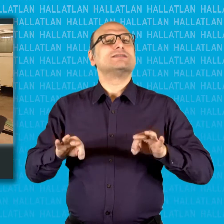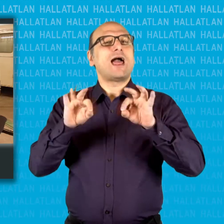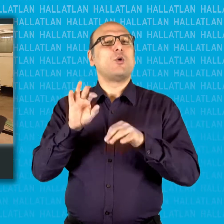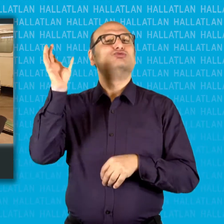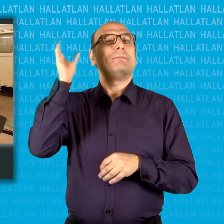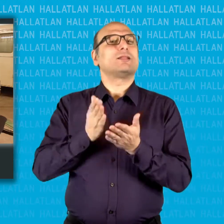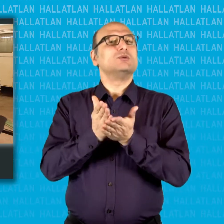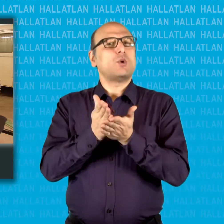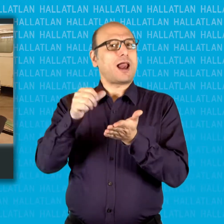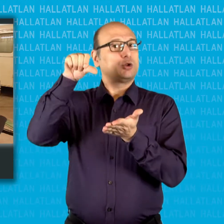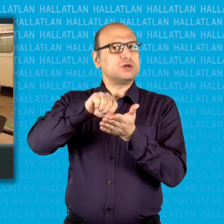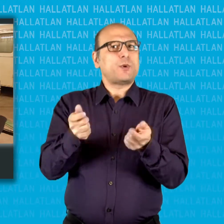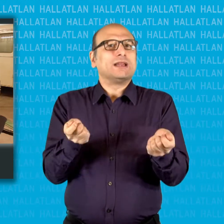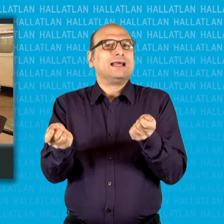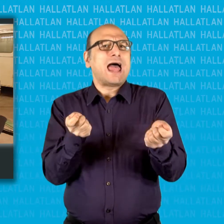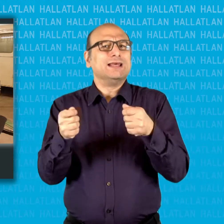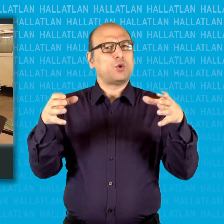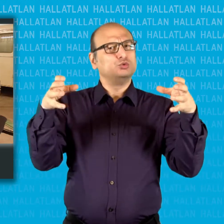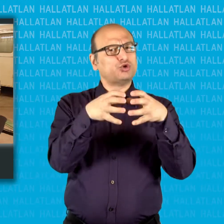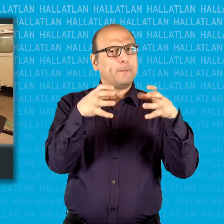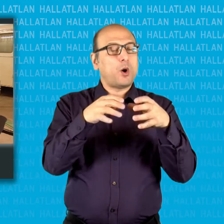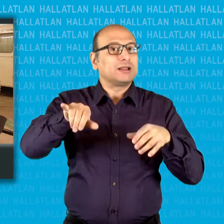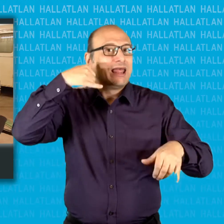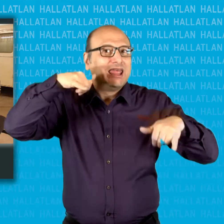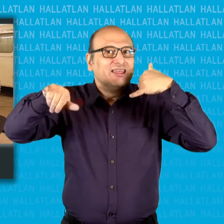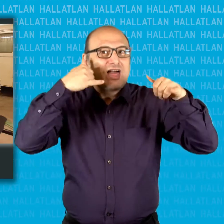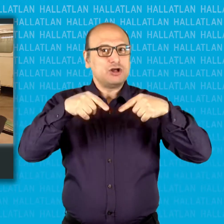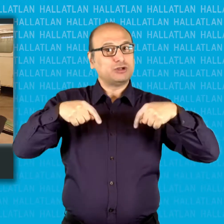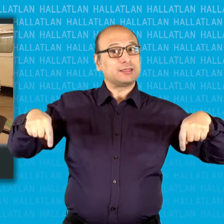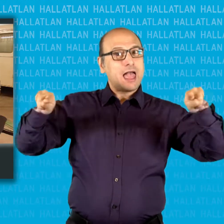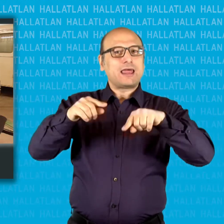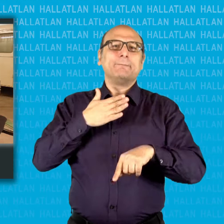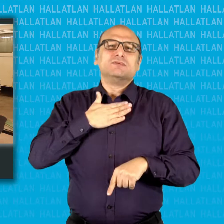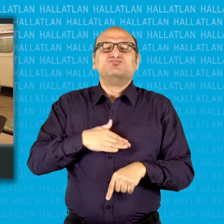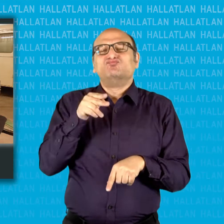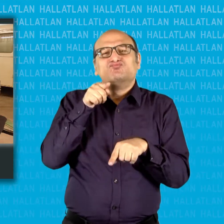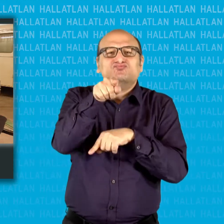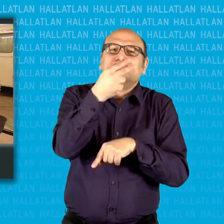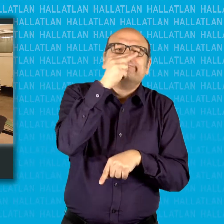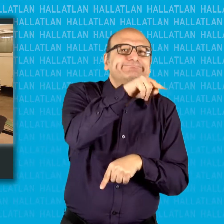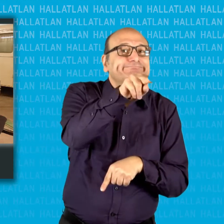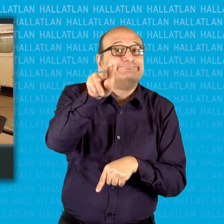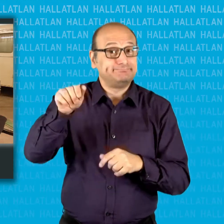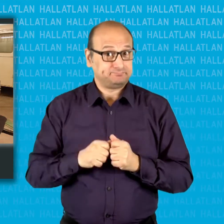Országos Mentőszolgálat Központi Irányító Csoport hívásfogadó termébe.